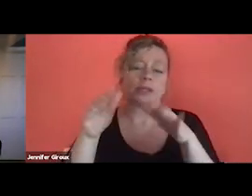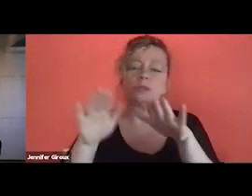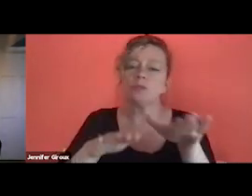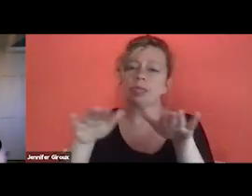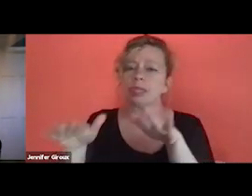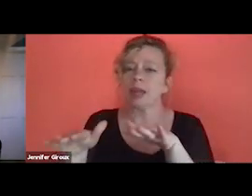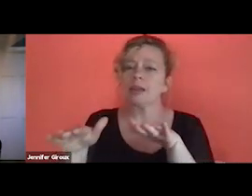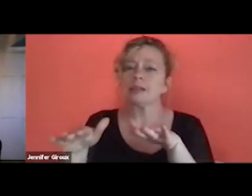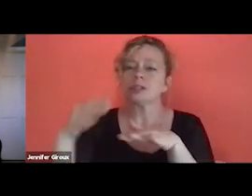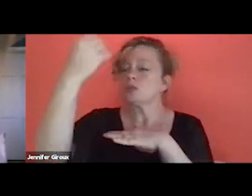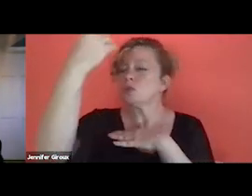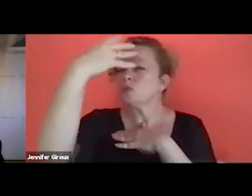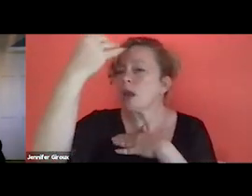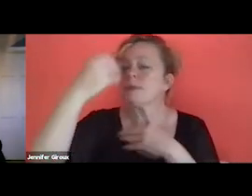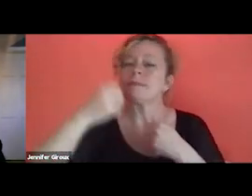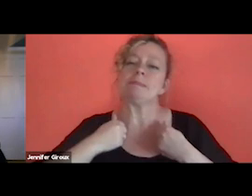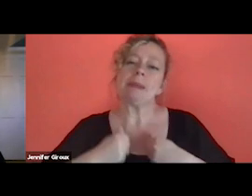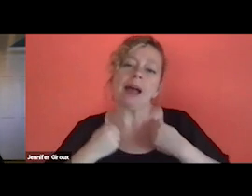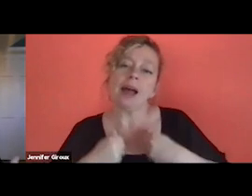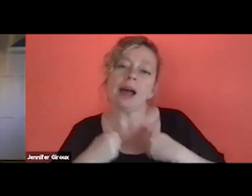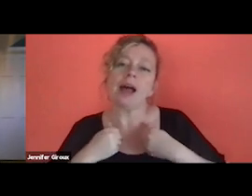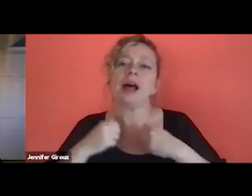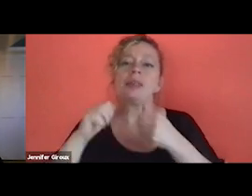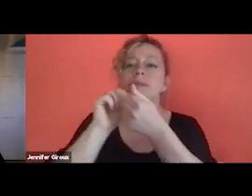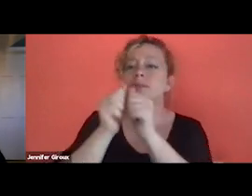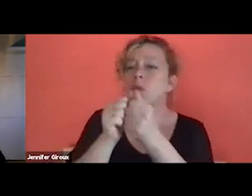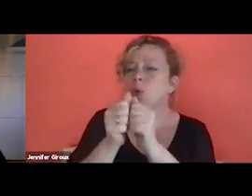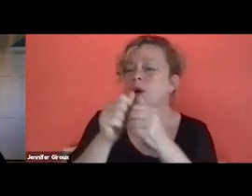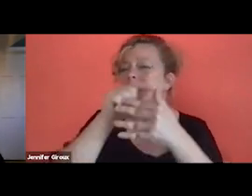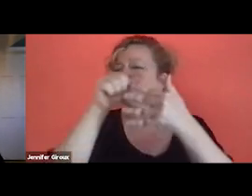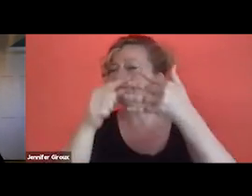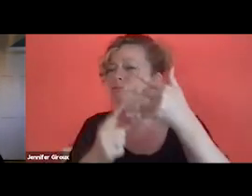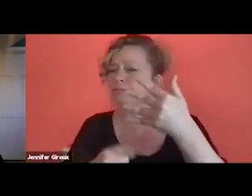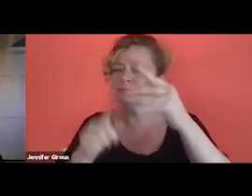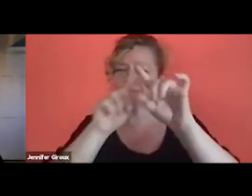La gente se ducha, se baña, hace deporte. Hay todo tipo de cosas diferentes.